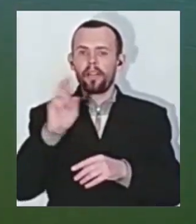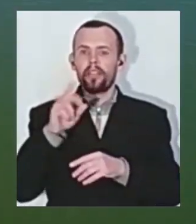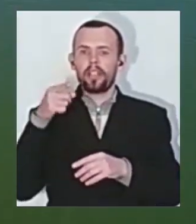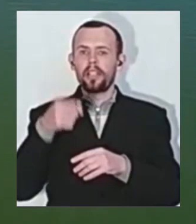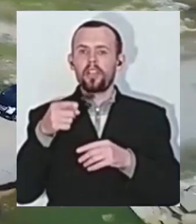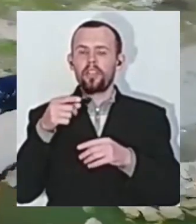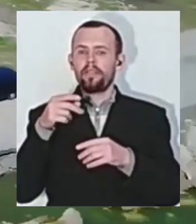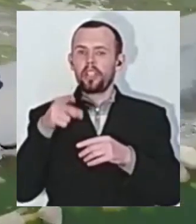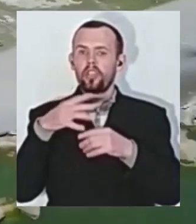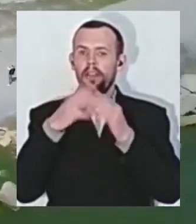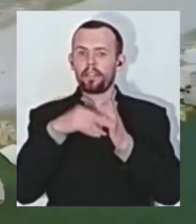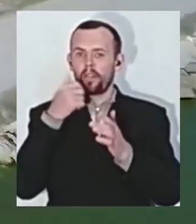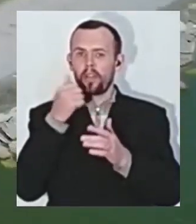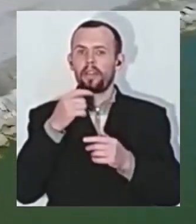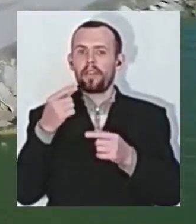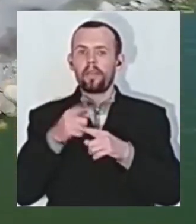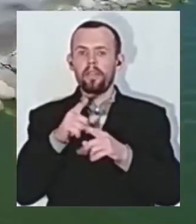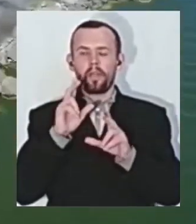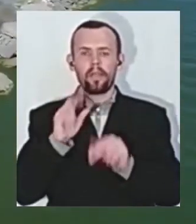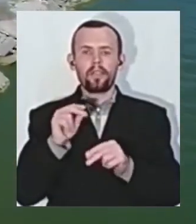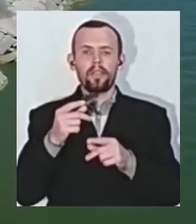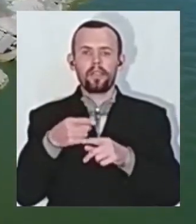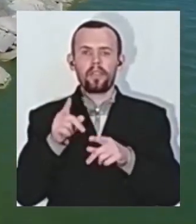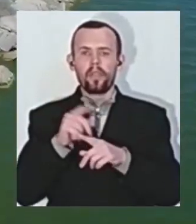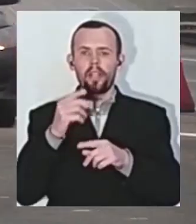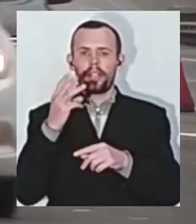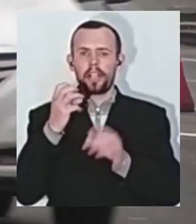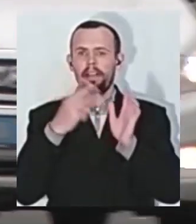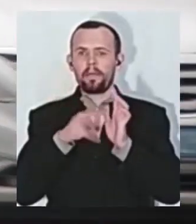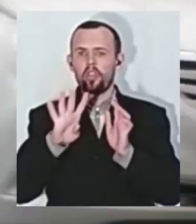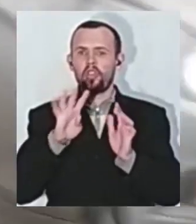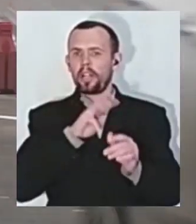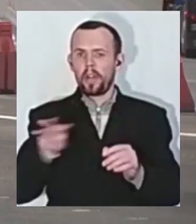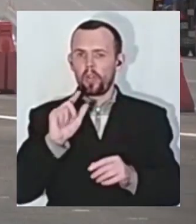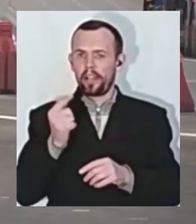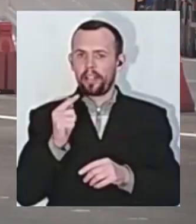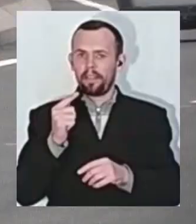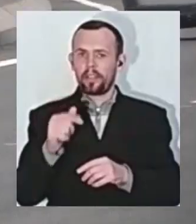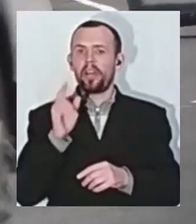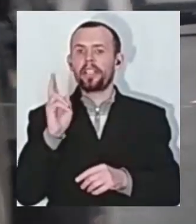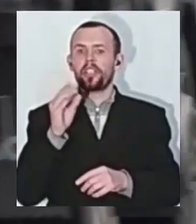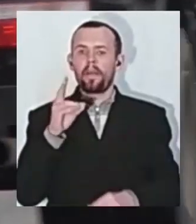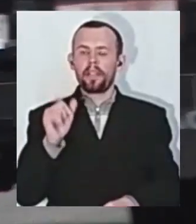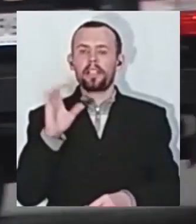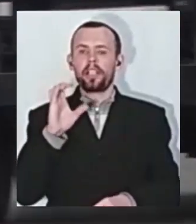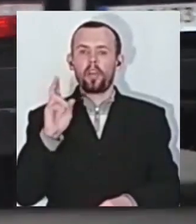Тоді загальну вартість робіт оцінили в 384 мільйони гривень. Христина Шкрябіна, Сергій Кобилянський, новини на Суспільному, Одеса.